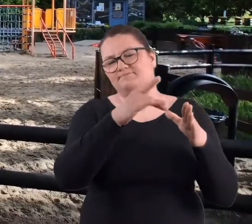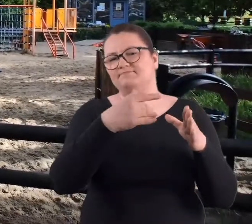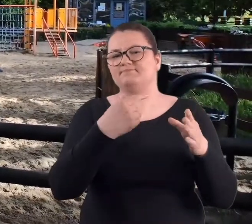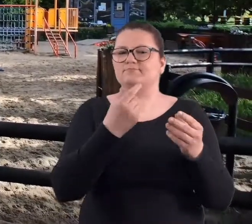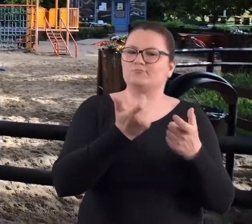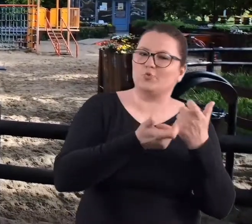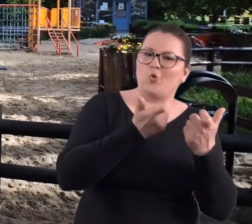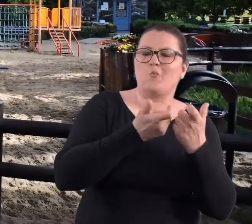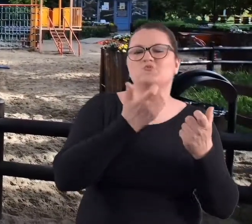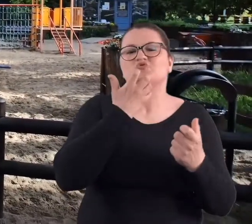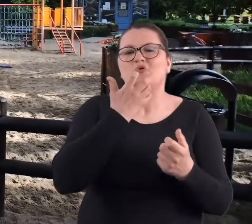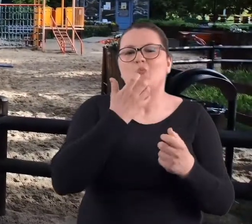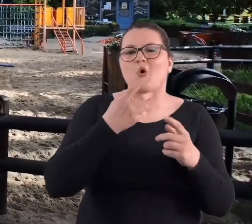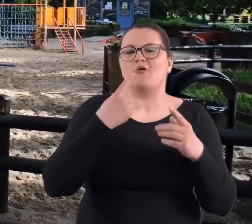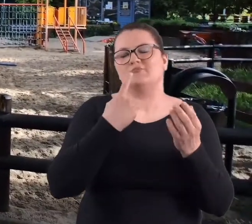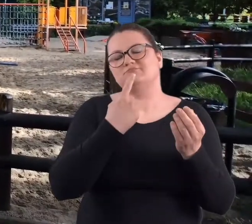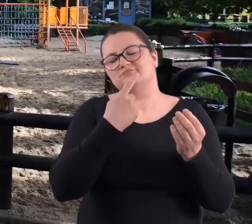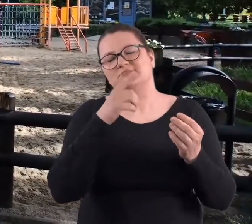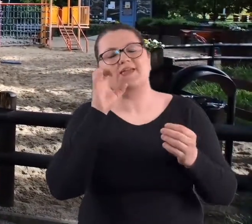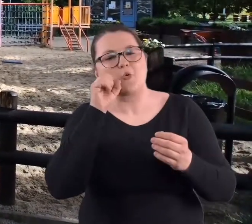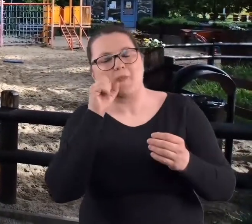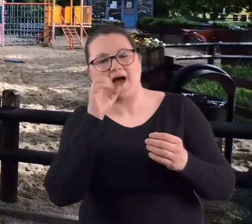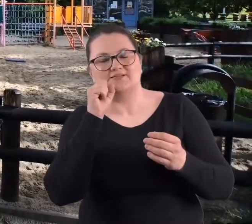która serwowała kiełbaski na ciepło